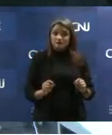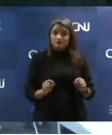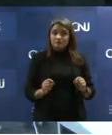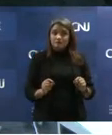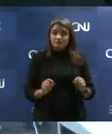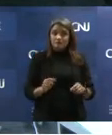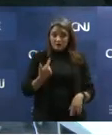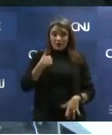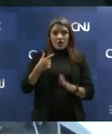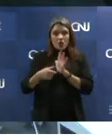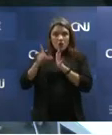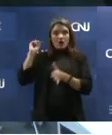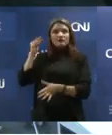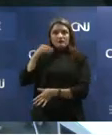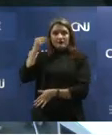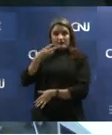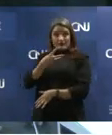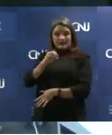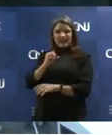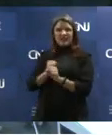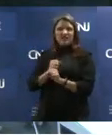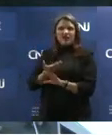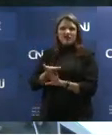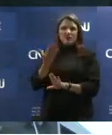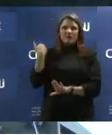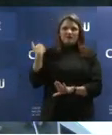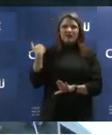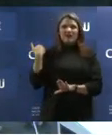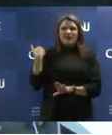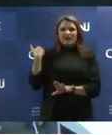30 anos atrás, naquela época 27, 28, quando fui corregedora.